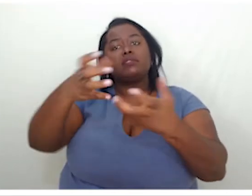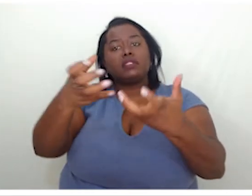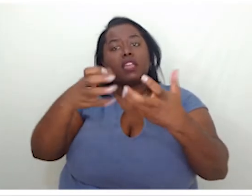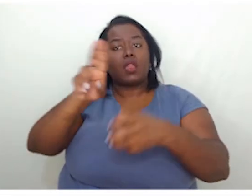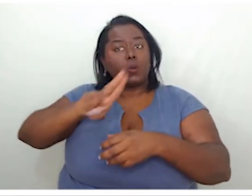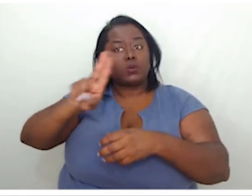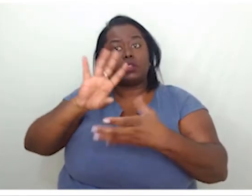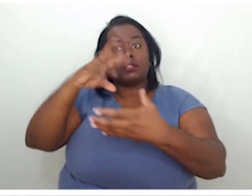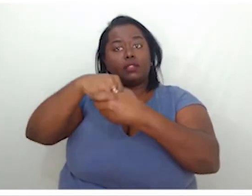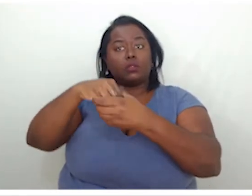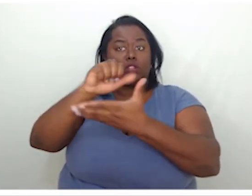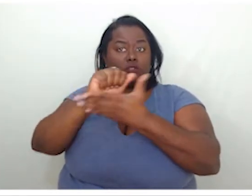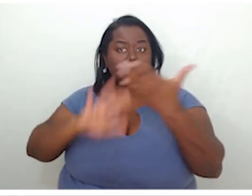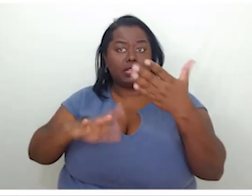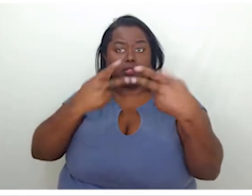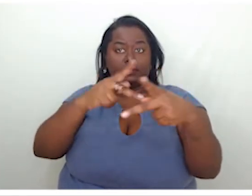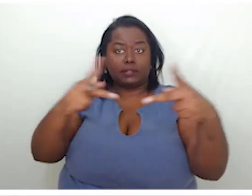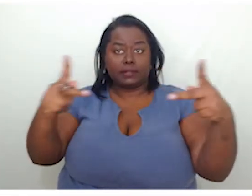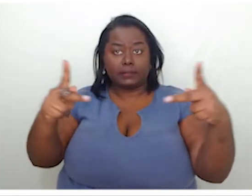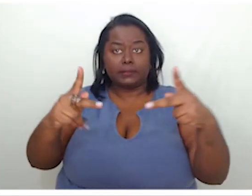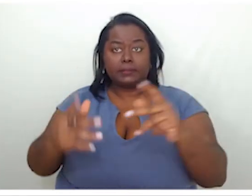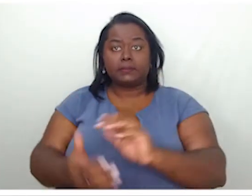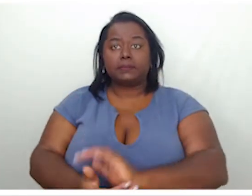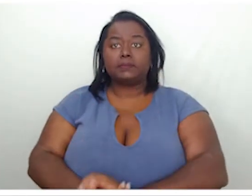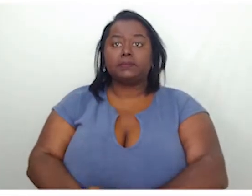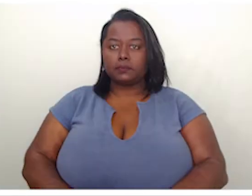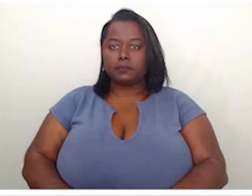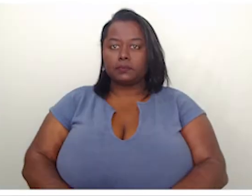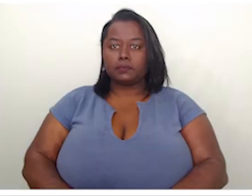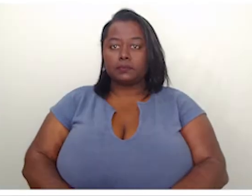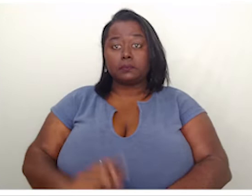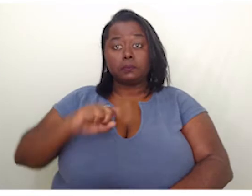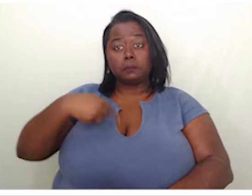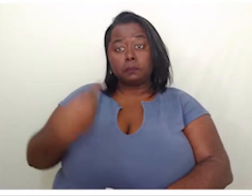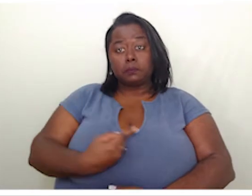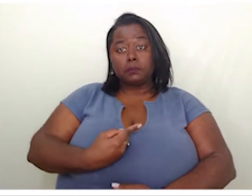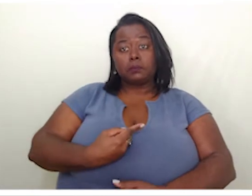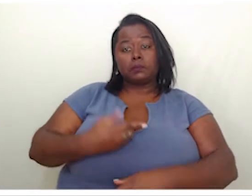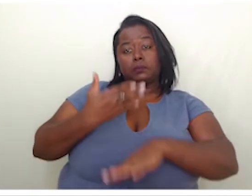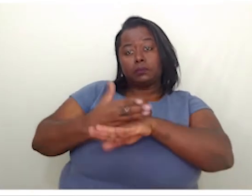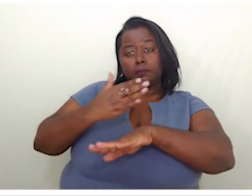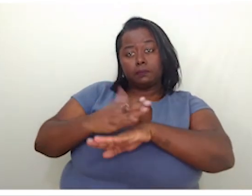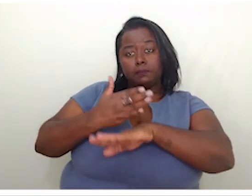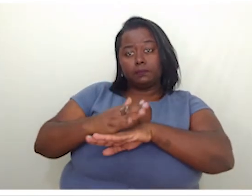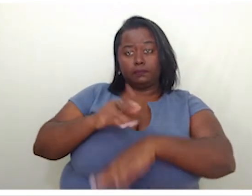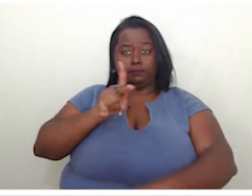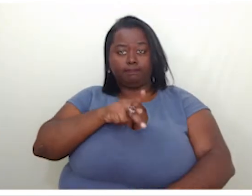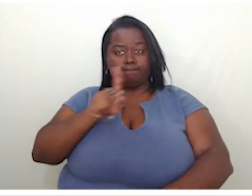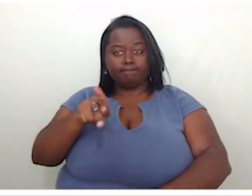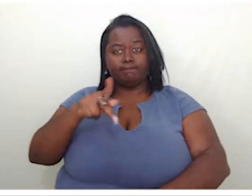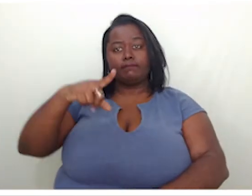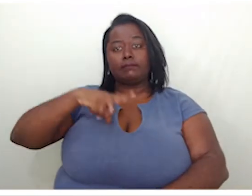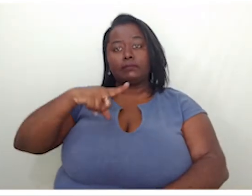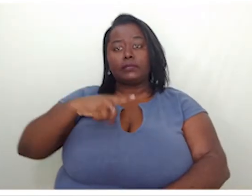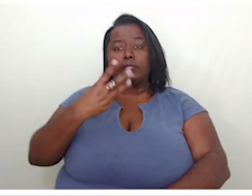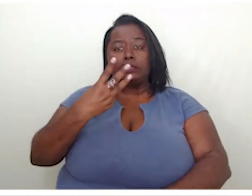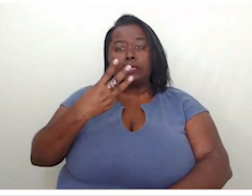En todo entrenamiento de profesores, tenemos tres tipos de actores: tenemos el facilitador o facilitadores,